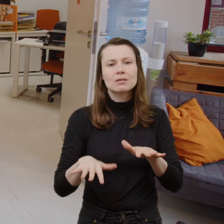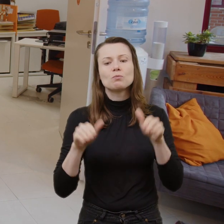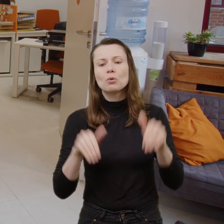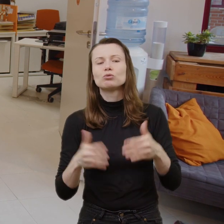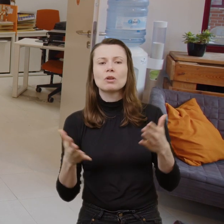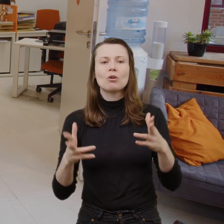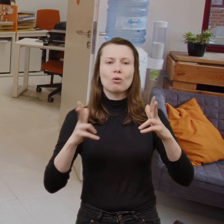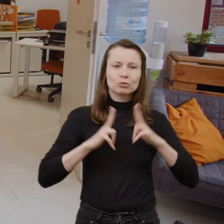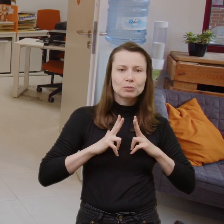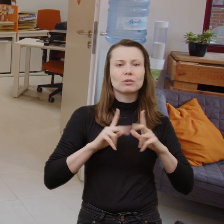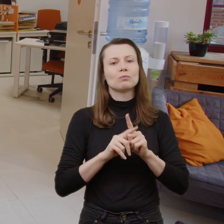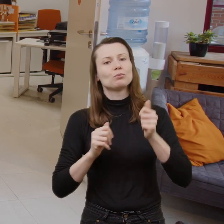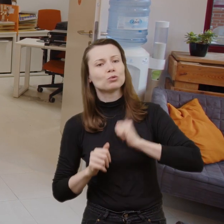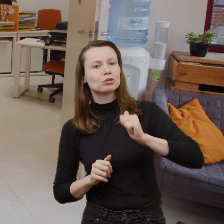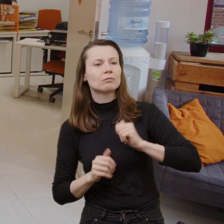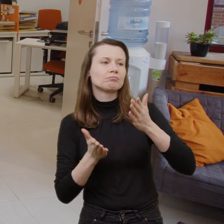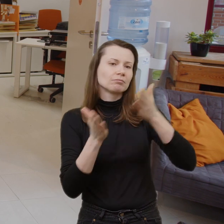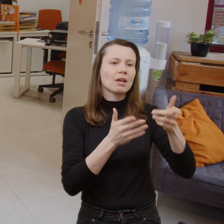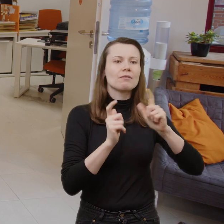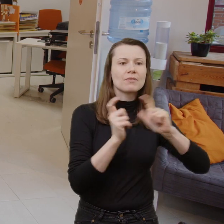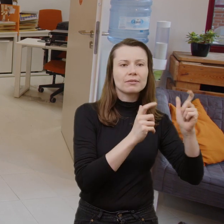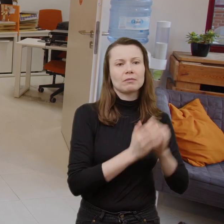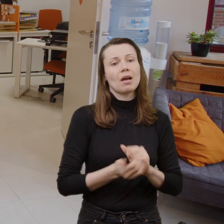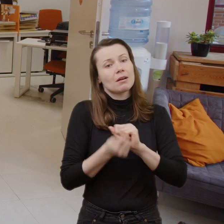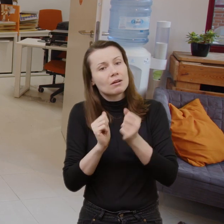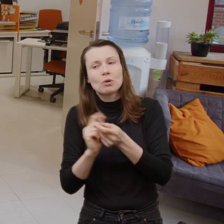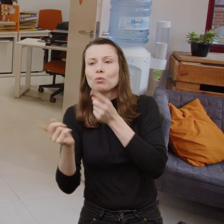Sala klubowa to miejsce gdzie możecie odpocząć, poczekać na start jakiegoś wydarzenia,